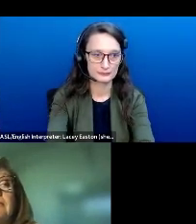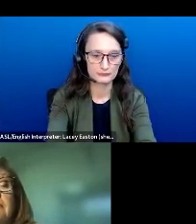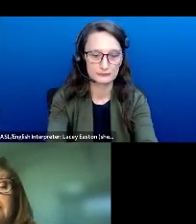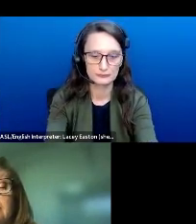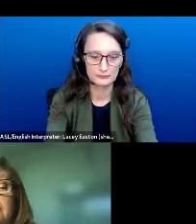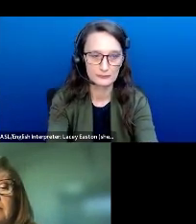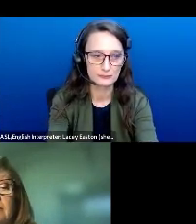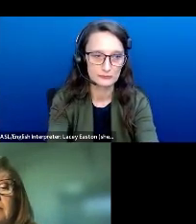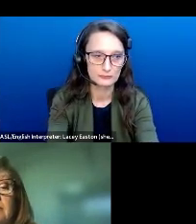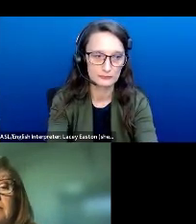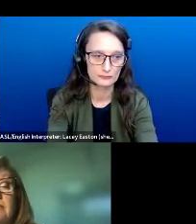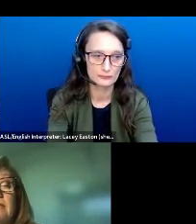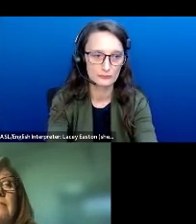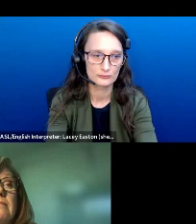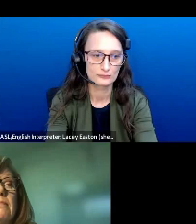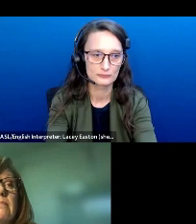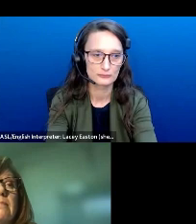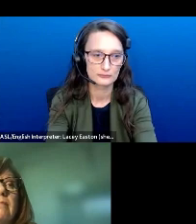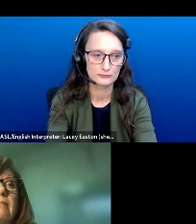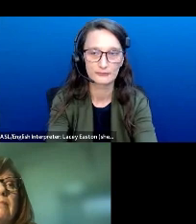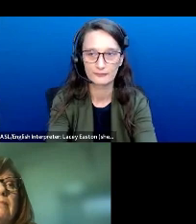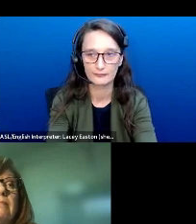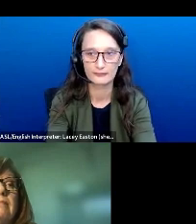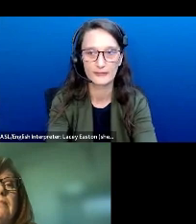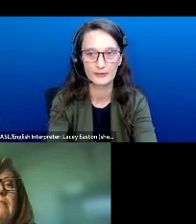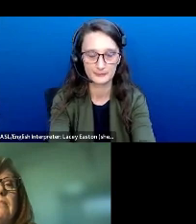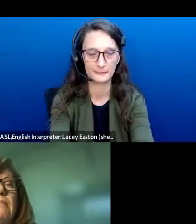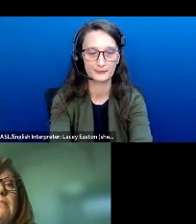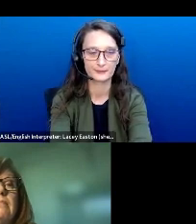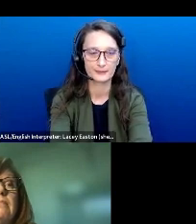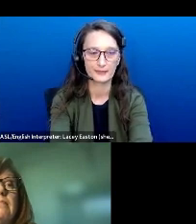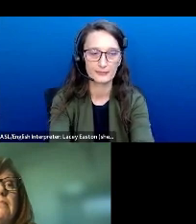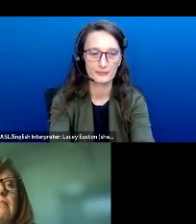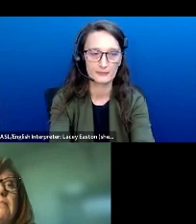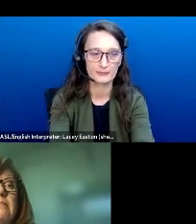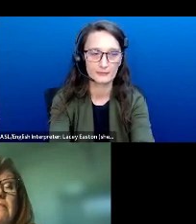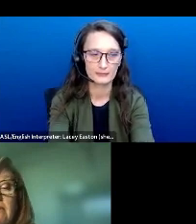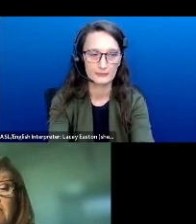presente una queja de debido proceso por escrito para que una solicitud de debido proceso La audiencia